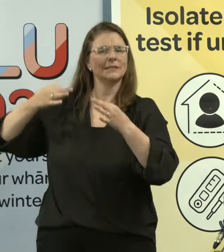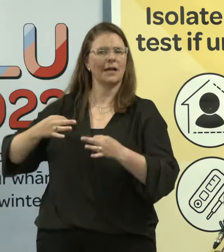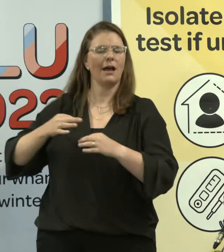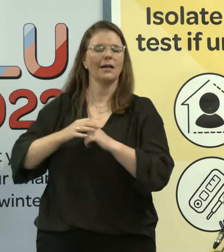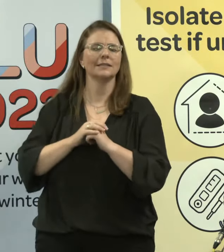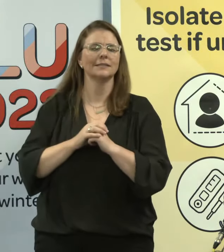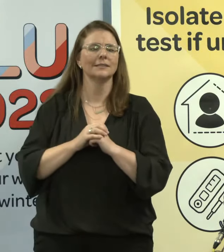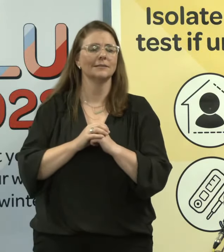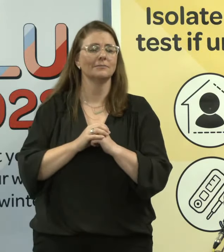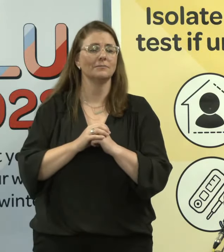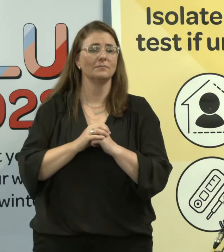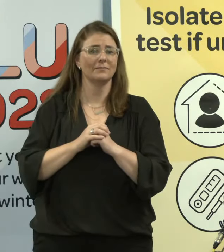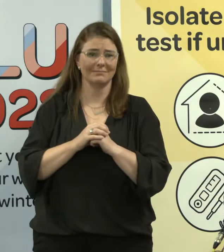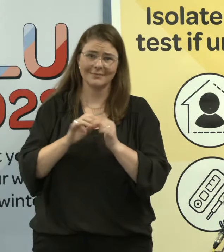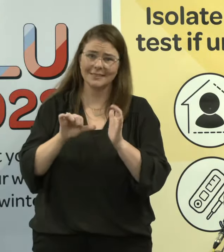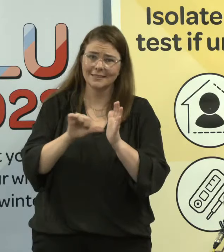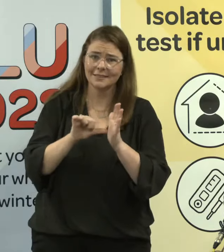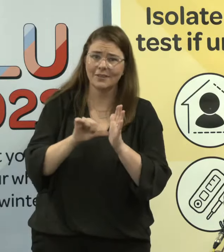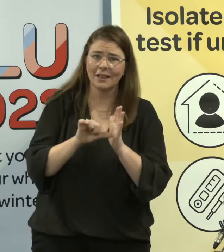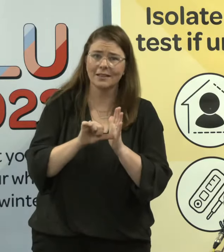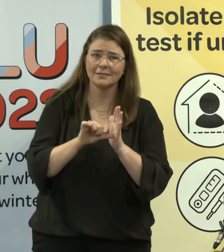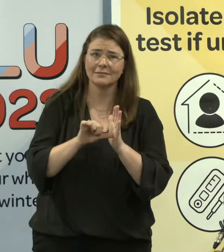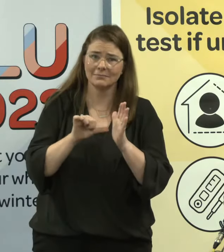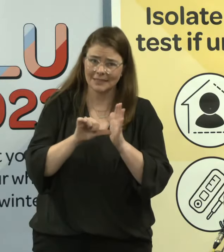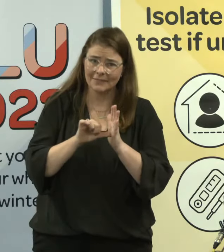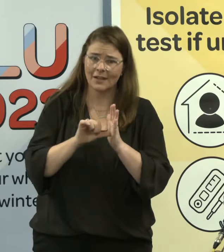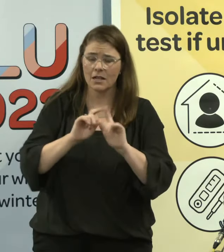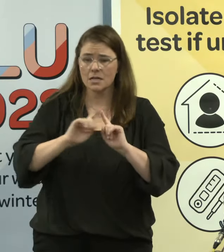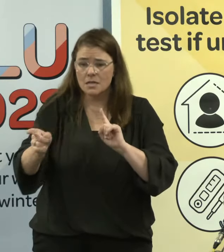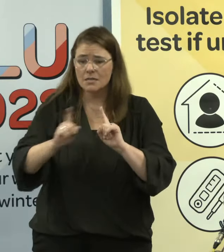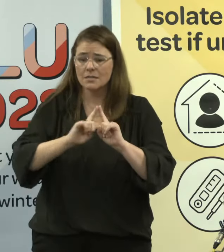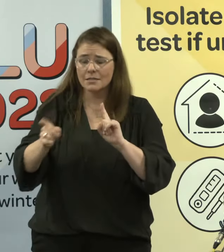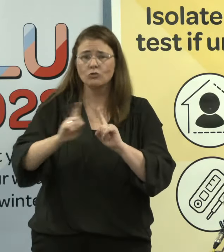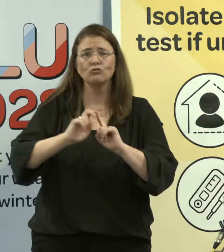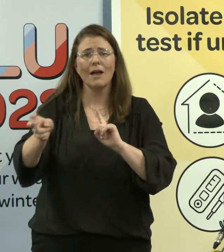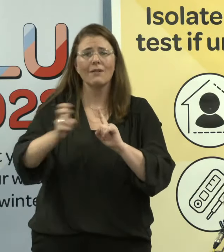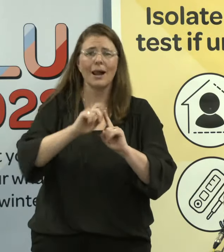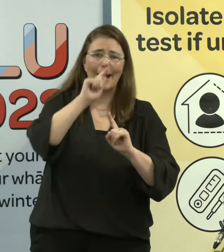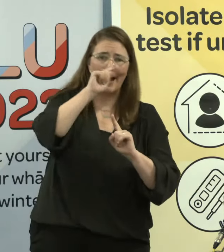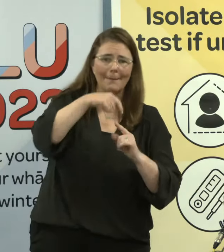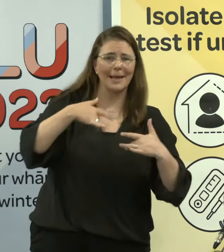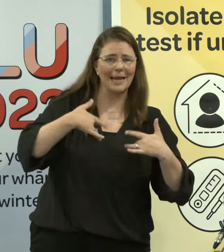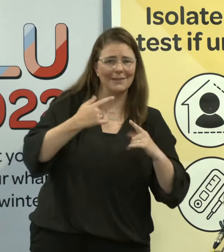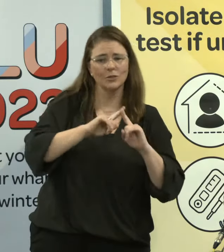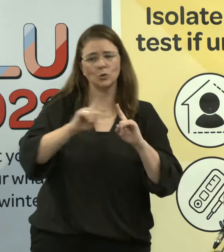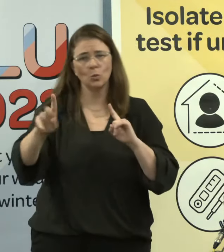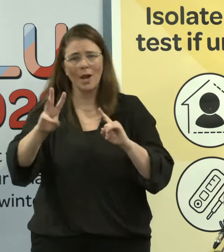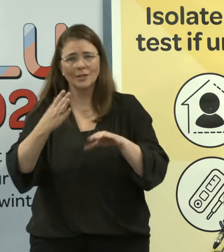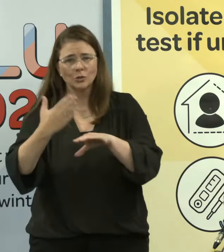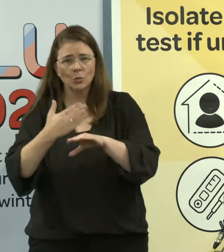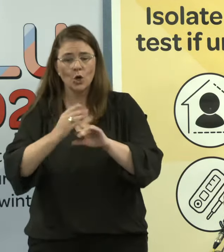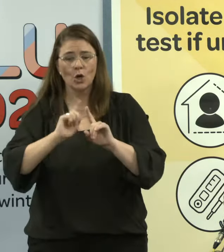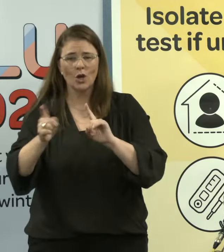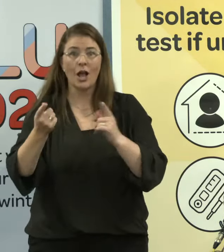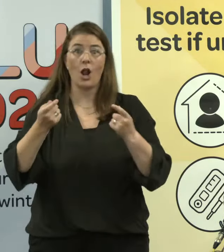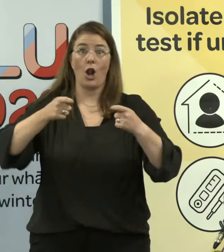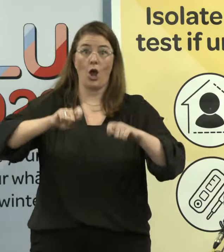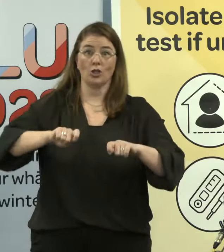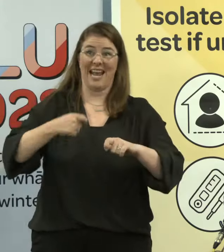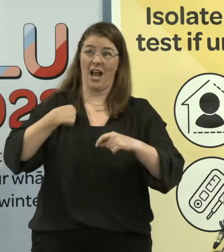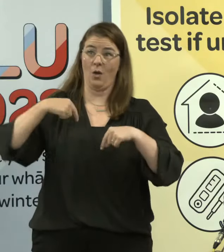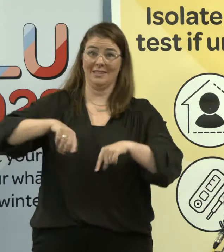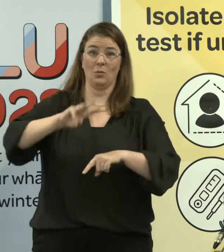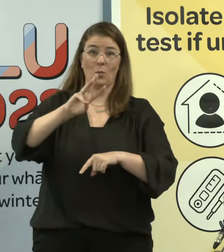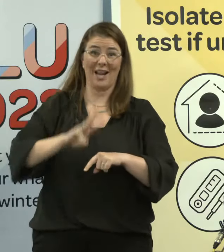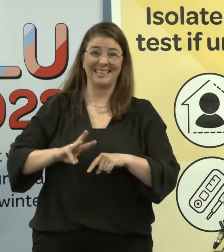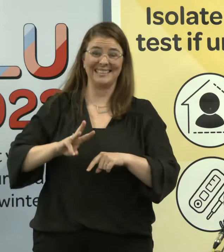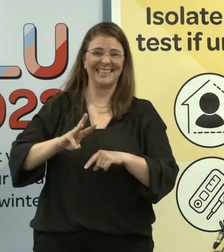mea ahau e rima tau te roa pai o